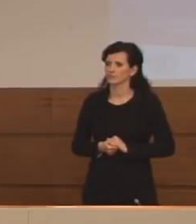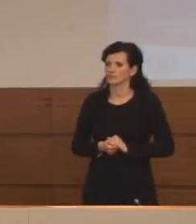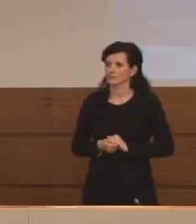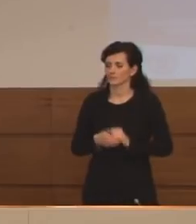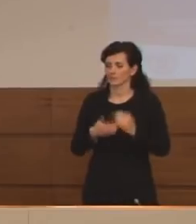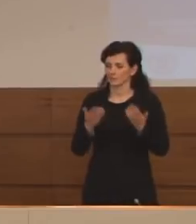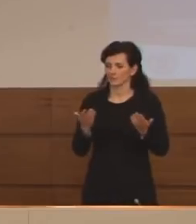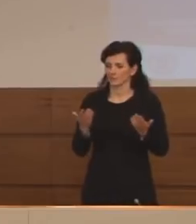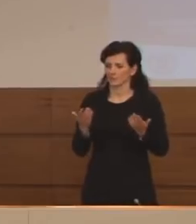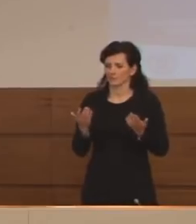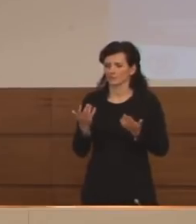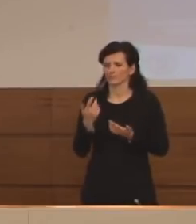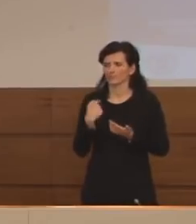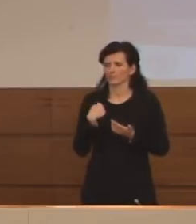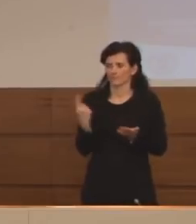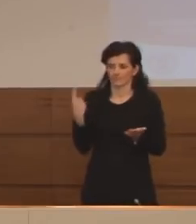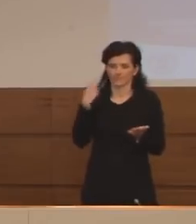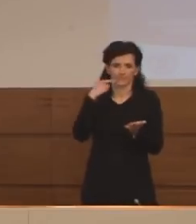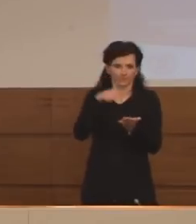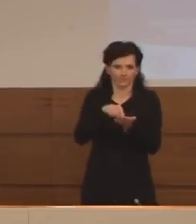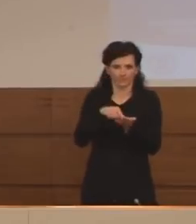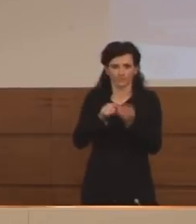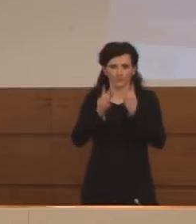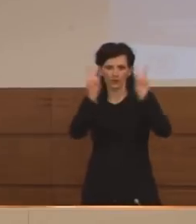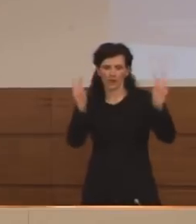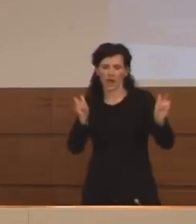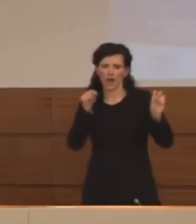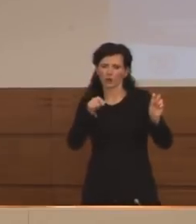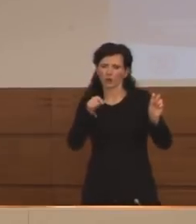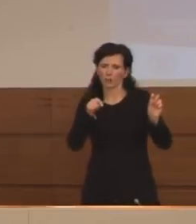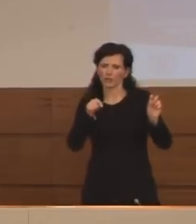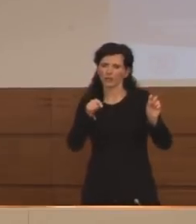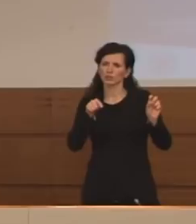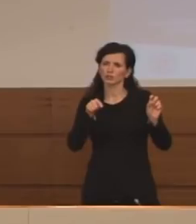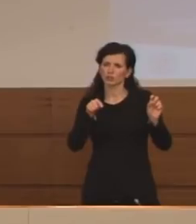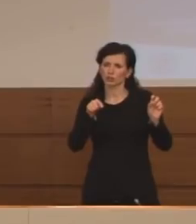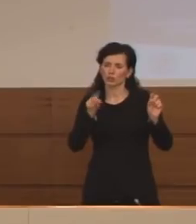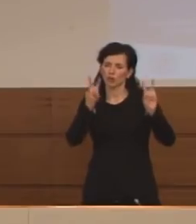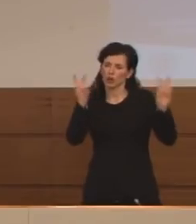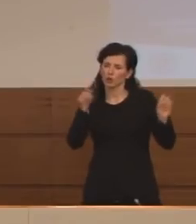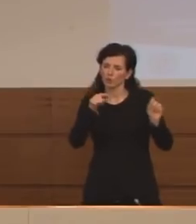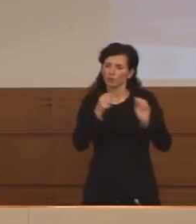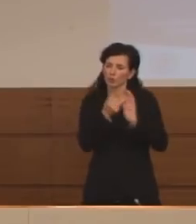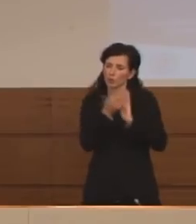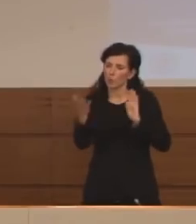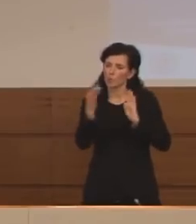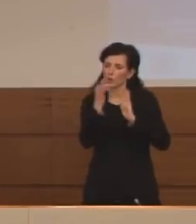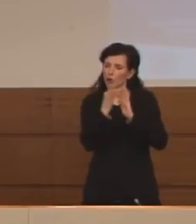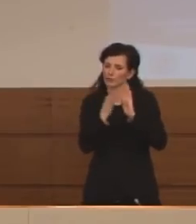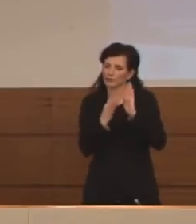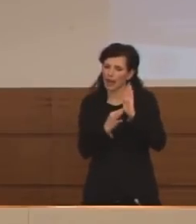se lo vogliamo così, in qualche modo, definire. Quindi sui dati ancora incompleti e carenti.